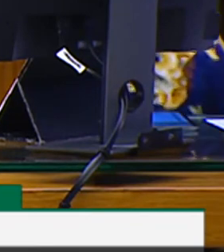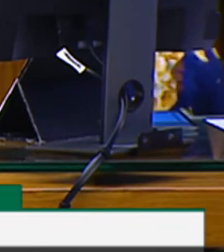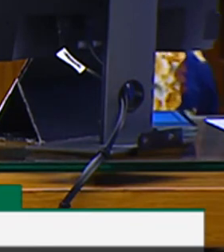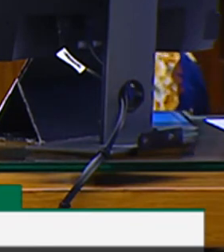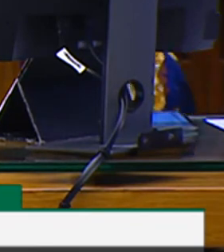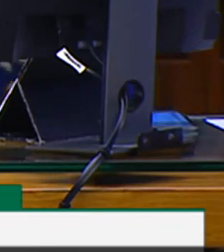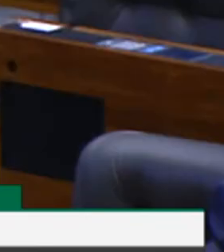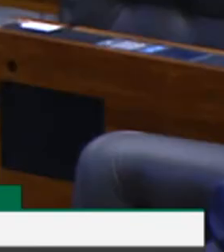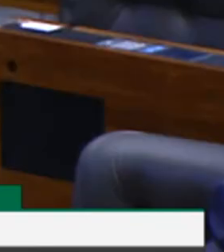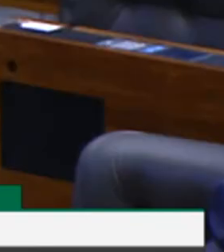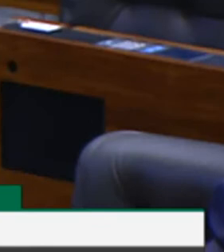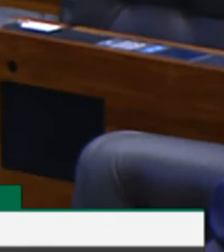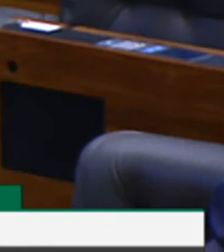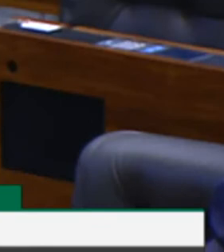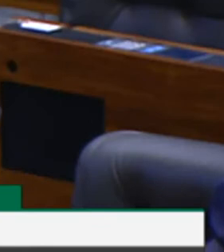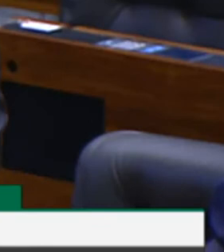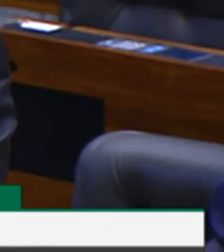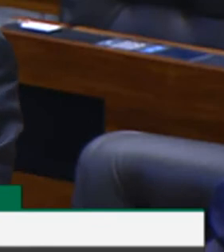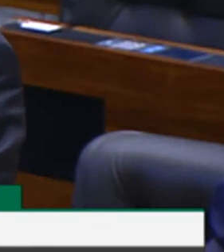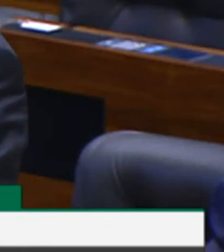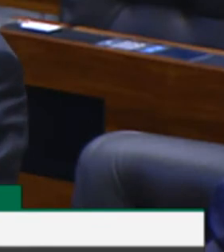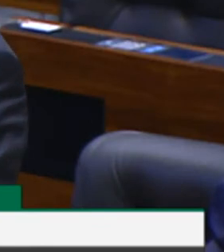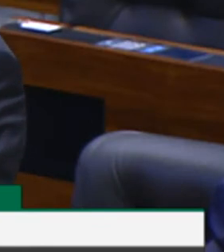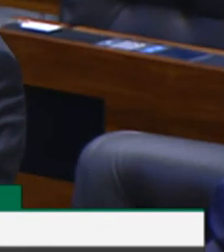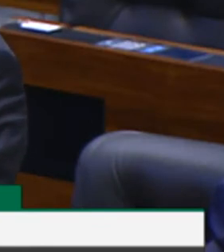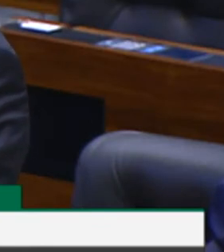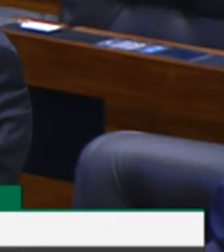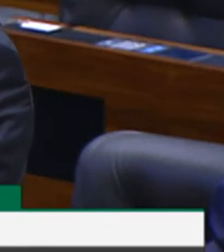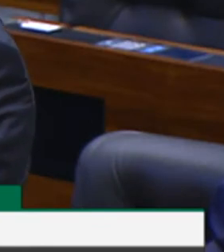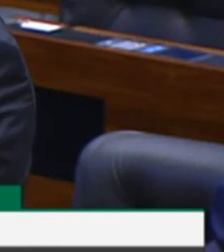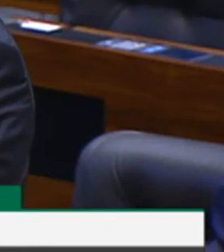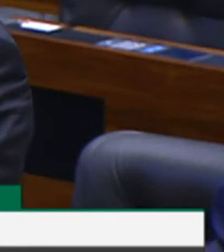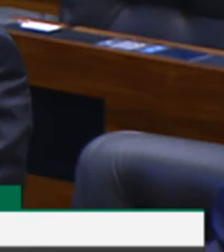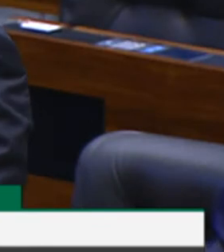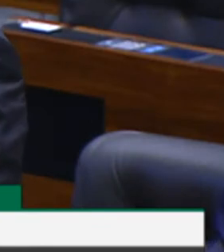OPOSIÇÃO? INICIADA A VOTAÇÃ O. [DEPUTADO]: PSDB. PSDB NÃO... QUER INDICAR.